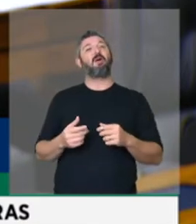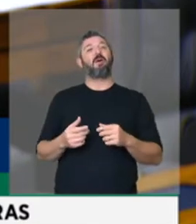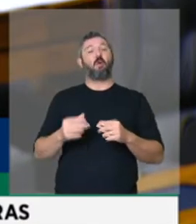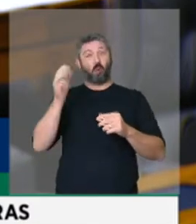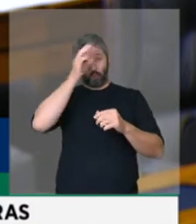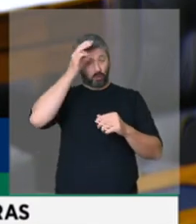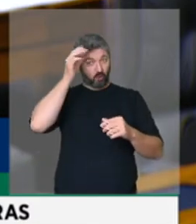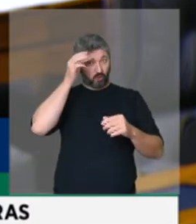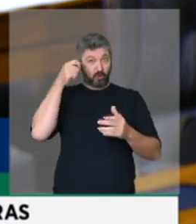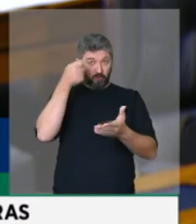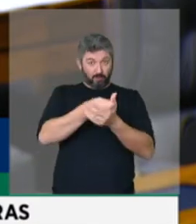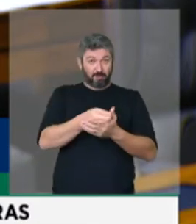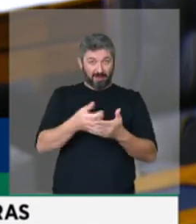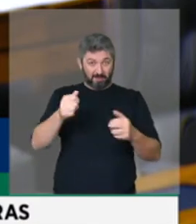NOS PREÇOS... DOS COMBUSTÍ VEIS.... ESTA JÁ FOI